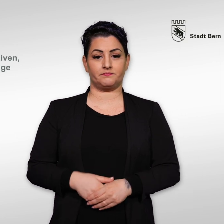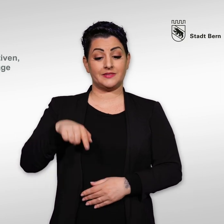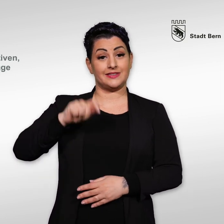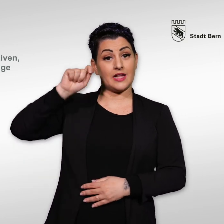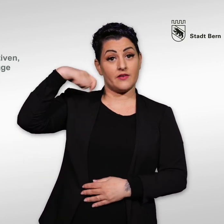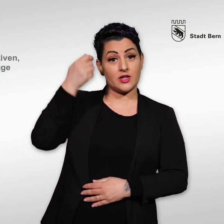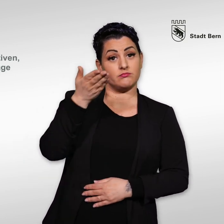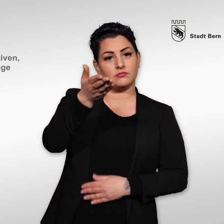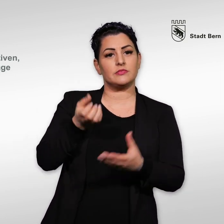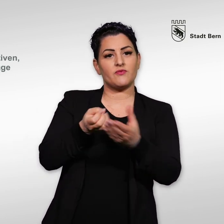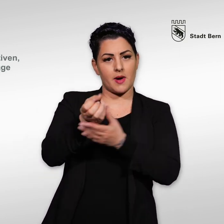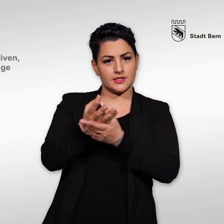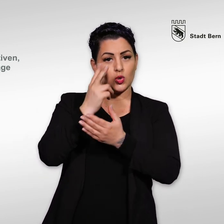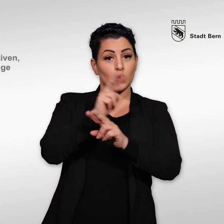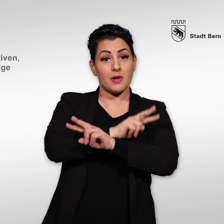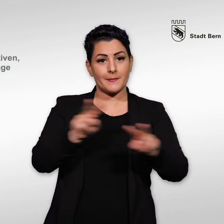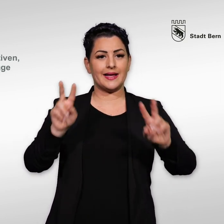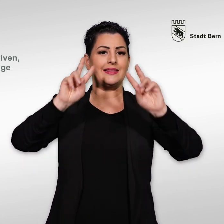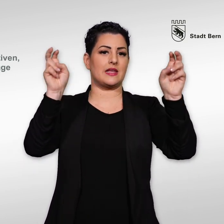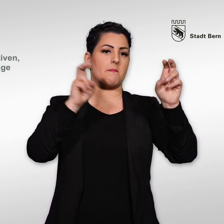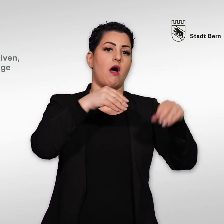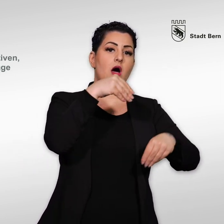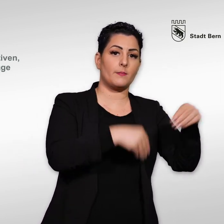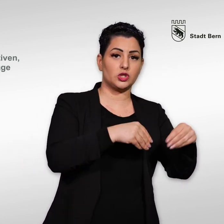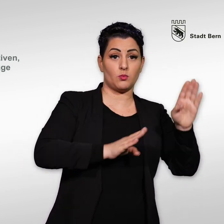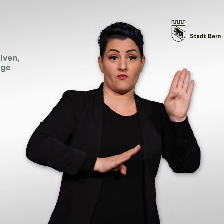In diesem Video erhalten Sie einen Überblick zum Thema Abstimmungen,